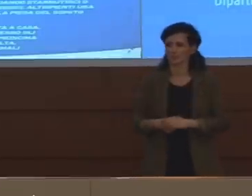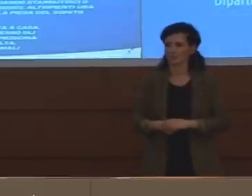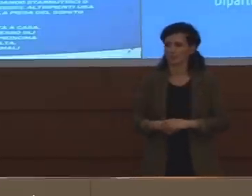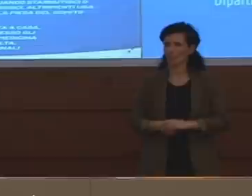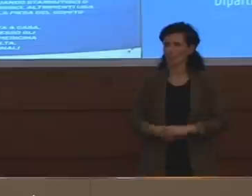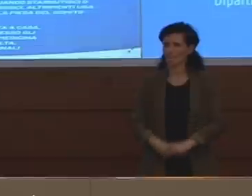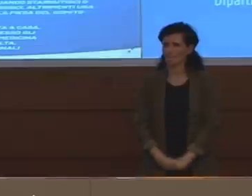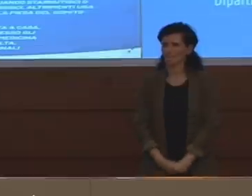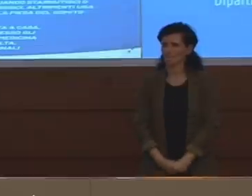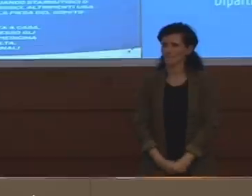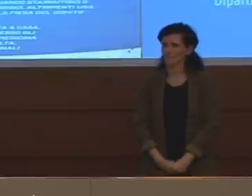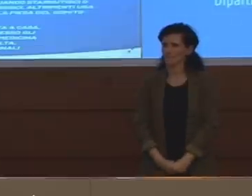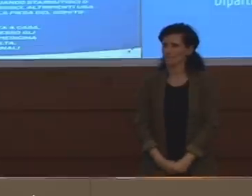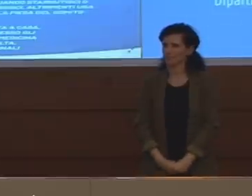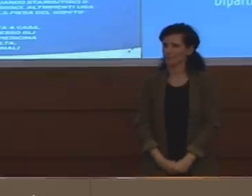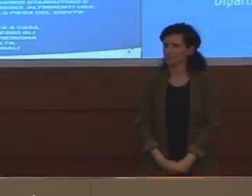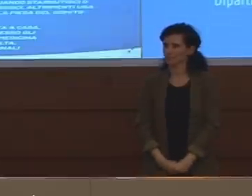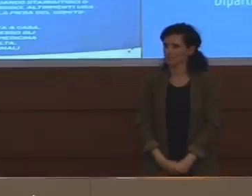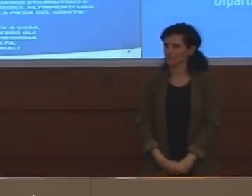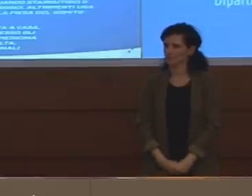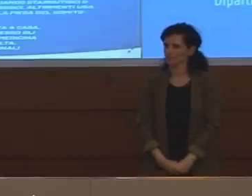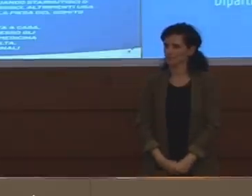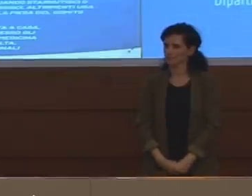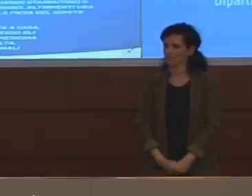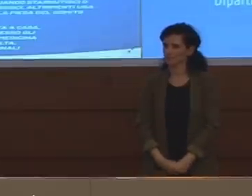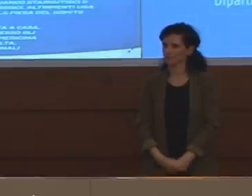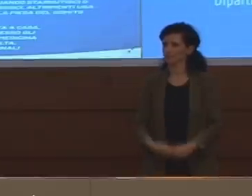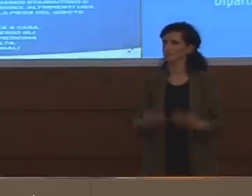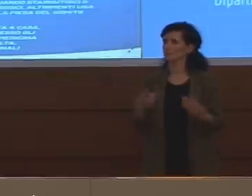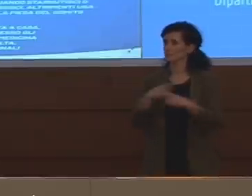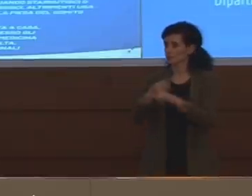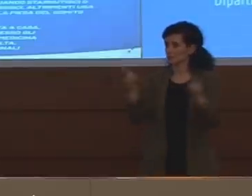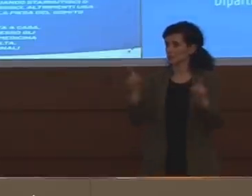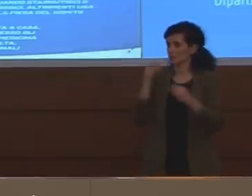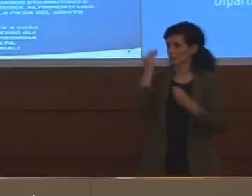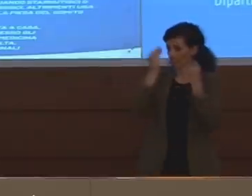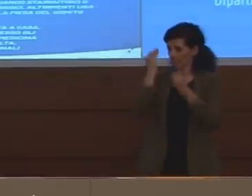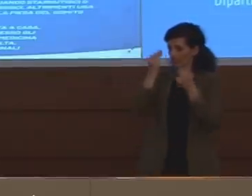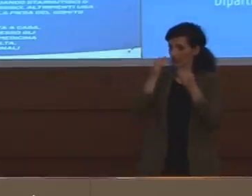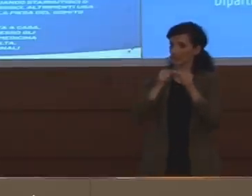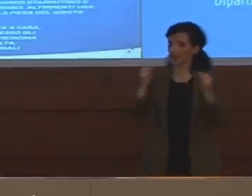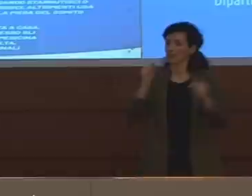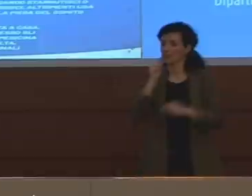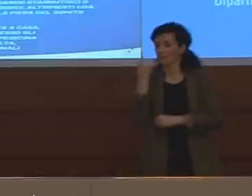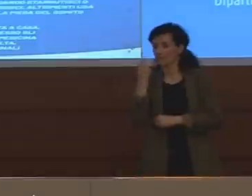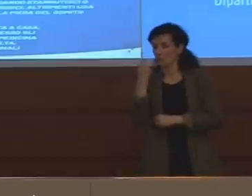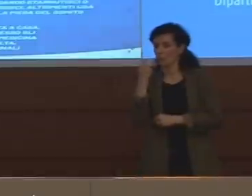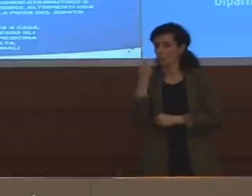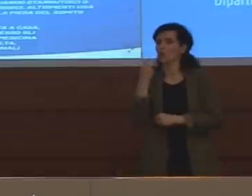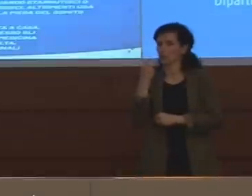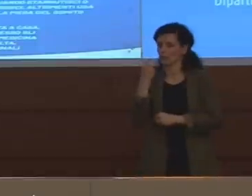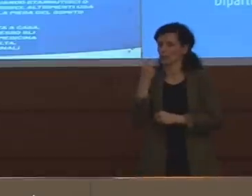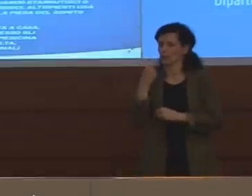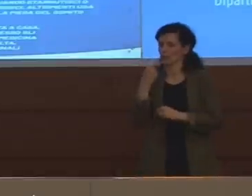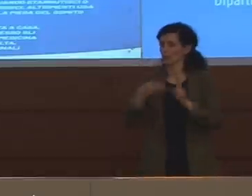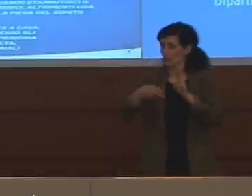quindi pensate di fare più tamponi sulle persone oppure non è previsto,